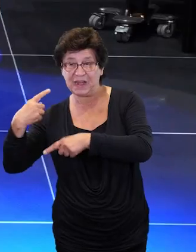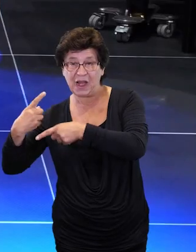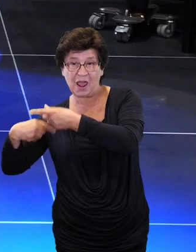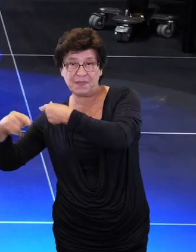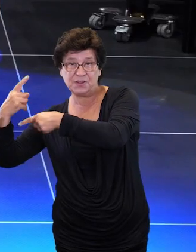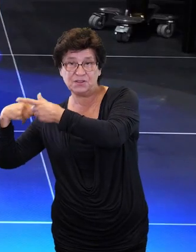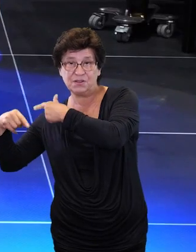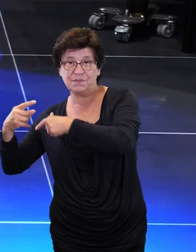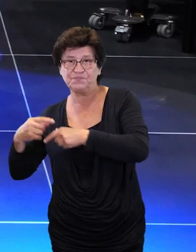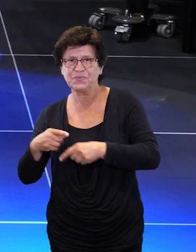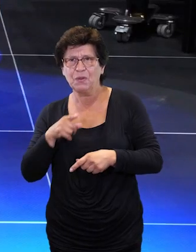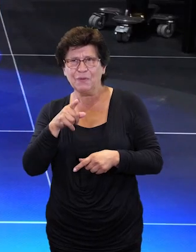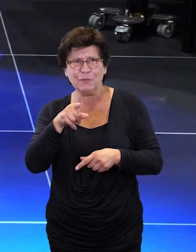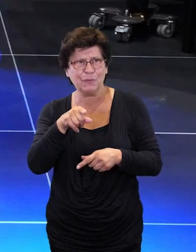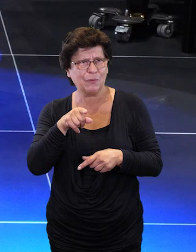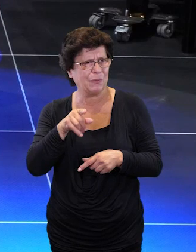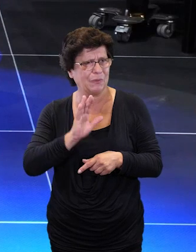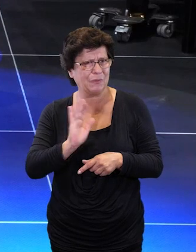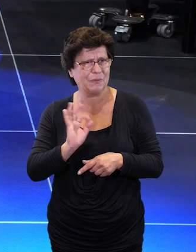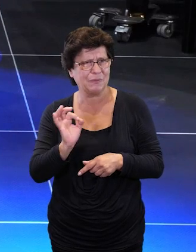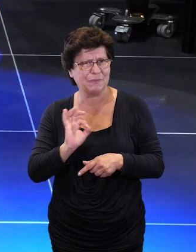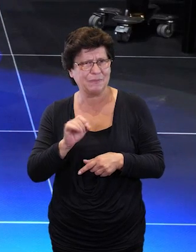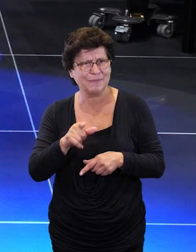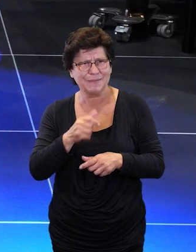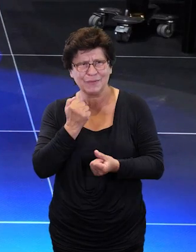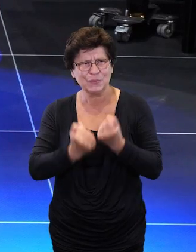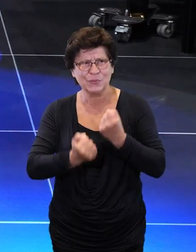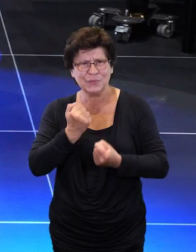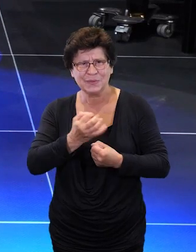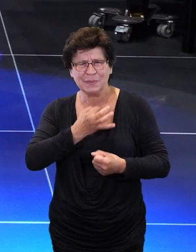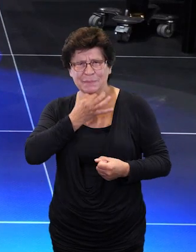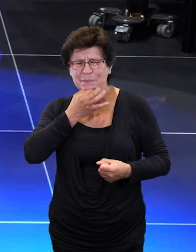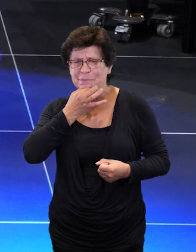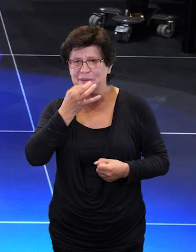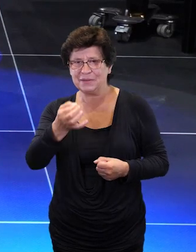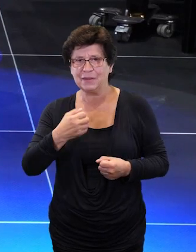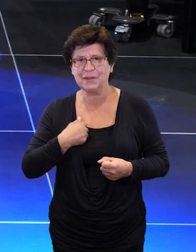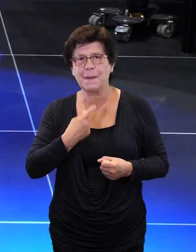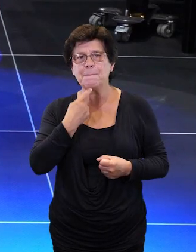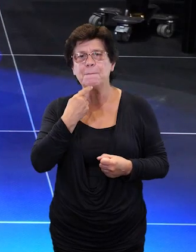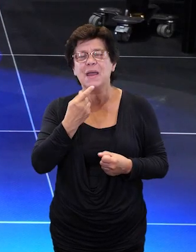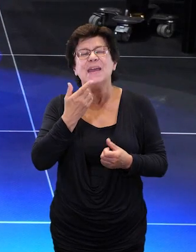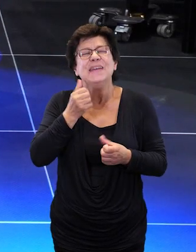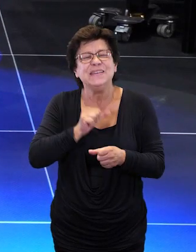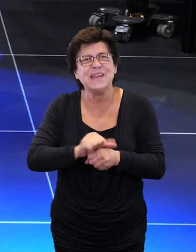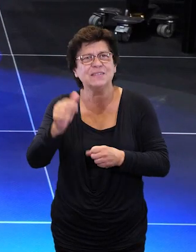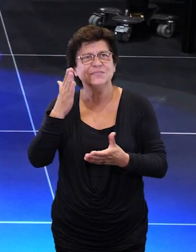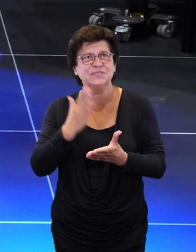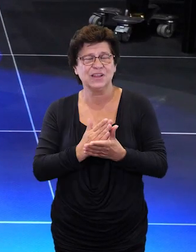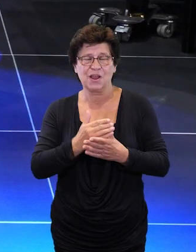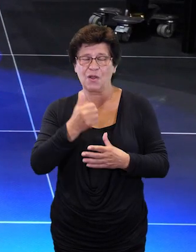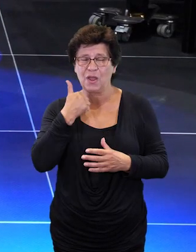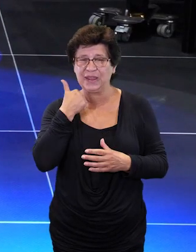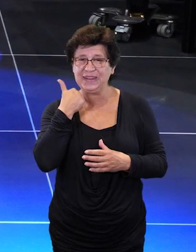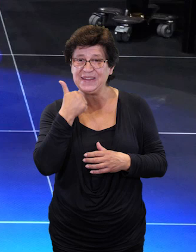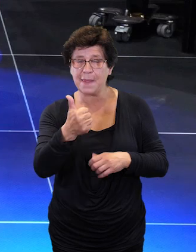Jezu, to jest trudne pytanie bardzo. Jak dla mnie, ja odpowiem bardzo prosto, jest tylko jedna medycyna. Jedna, jedyna.